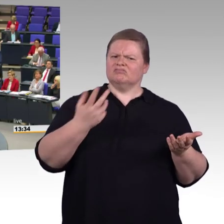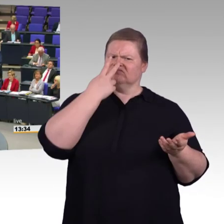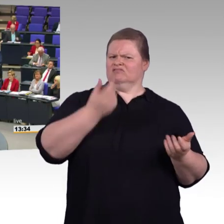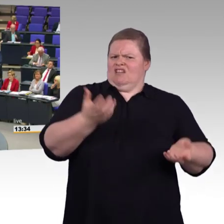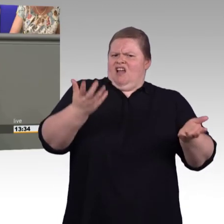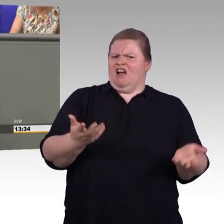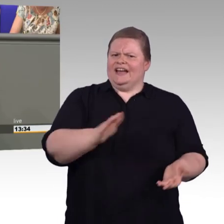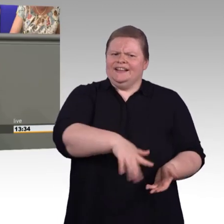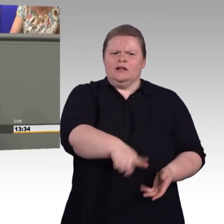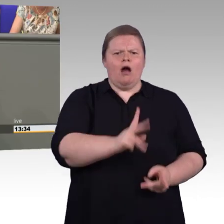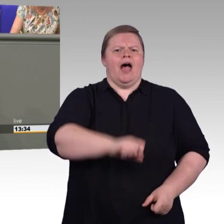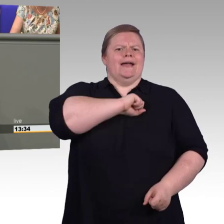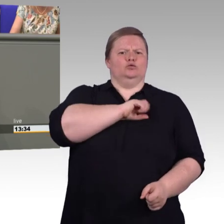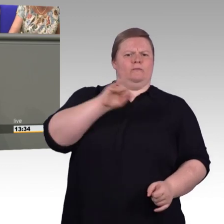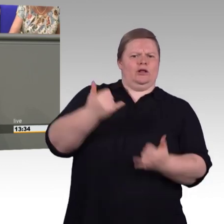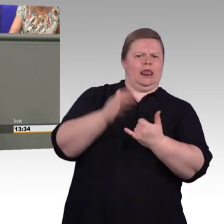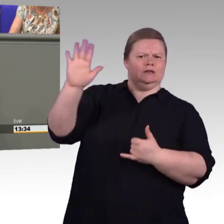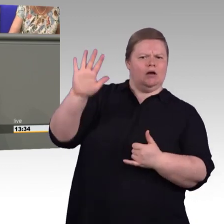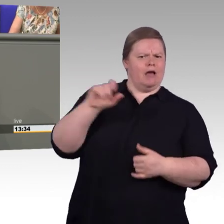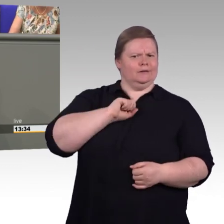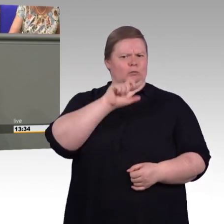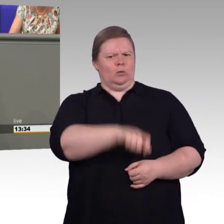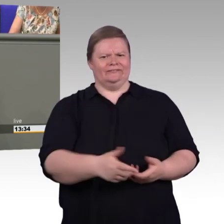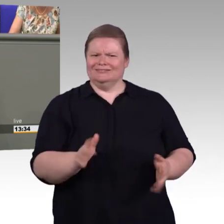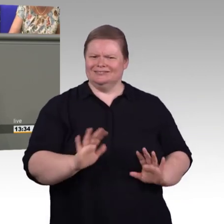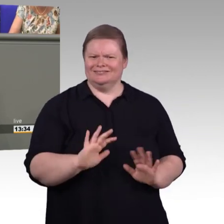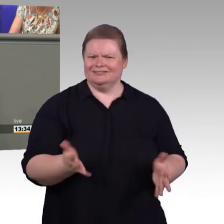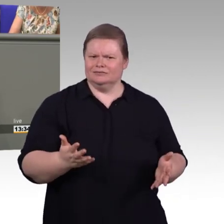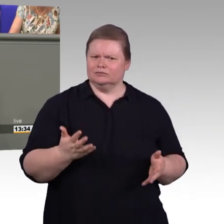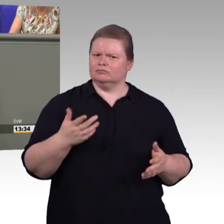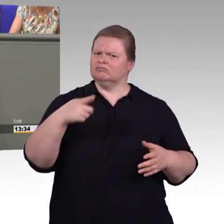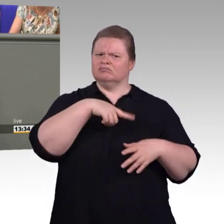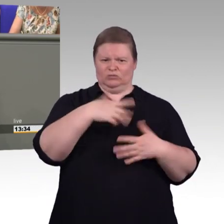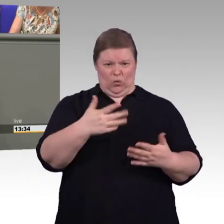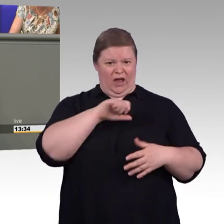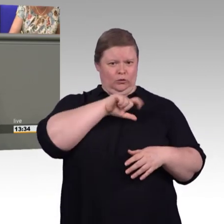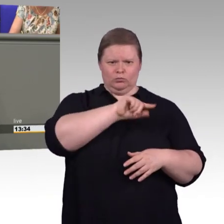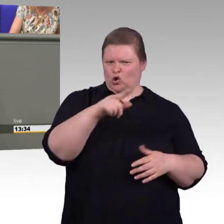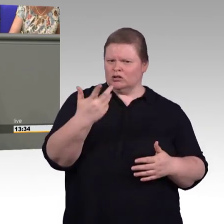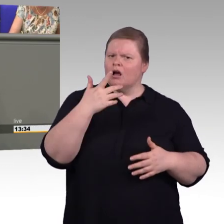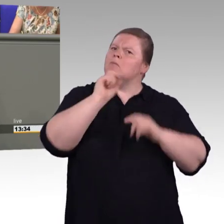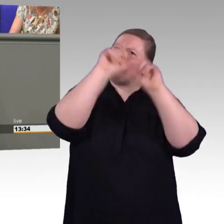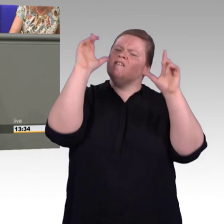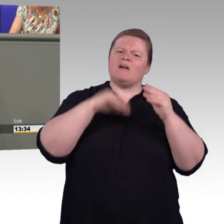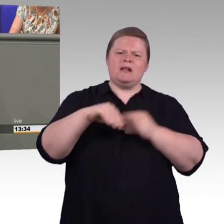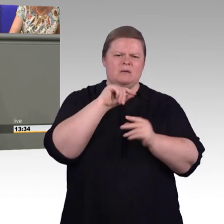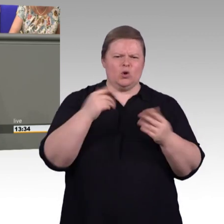ein verqueres Familienbild. Aber was ist denn das für ein Bild von Familie, was Sie entwickeln, wo Kinder und Eltern ständig in Konflikt miteinander sein würden